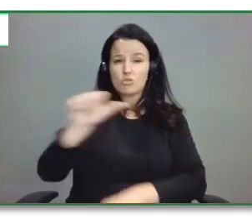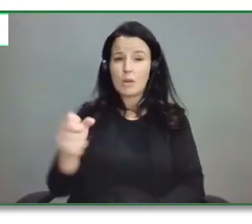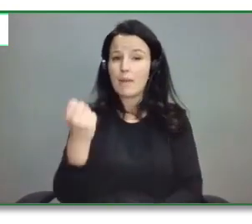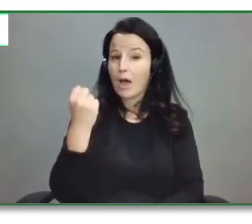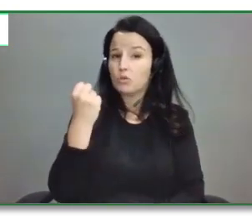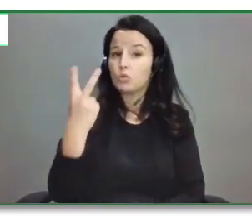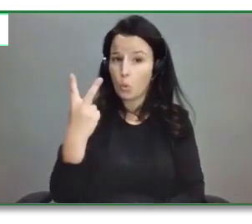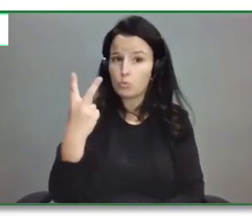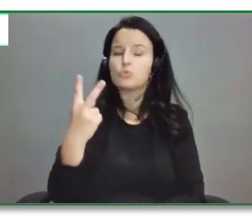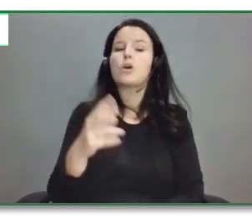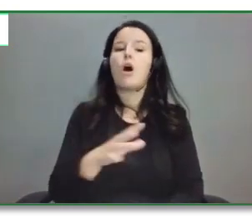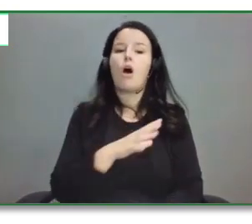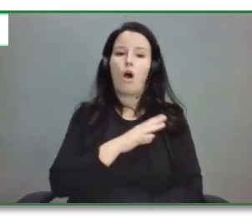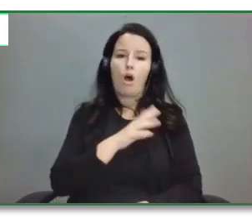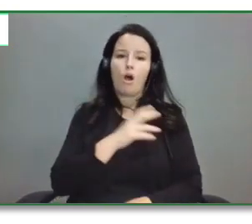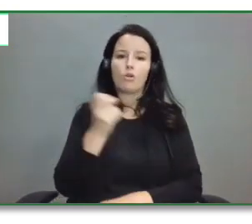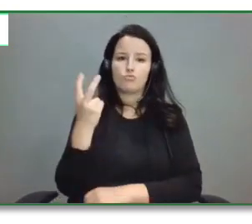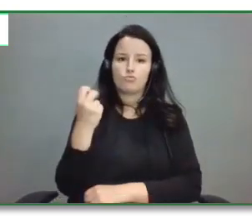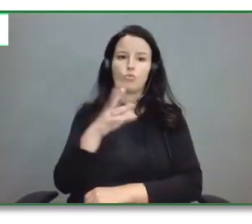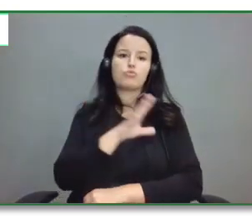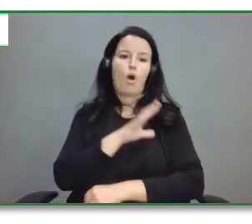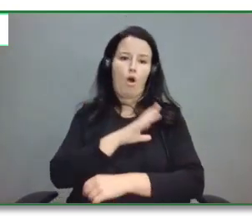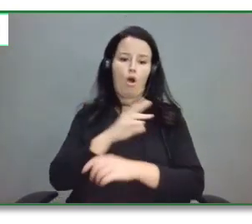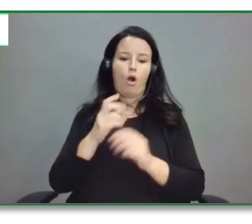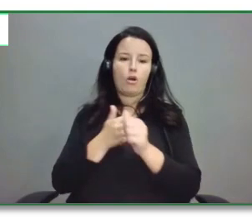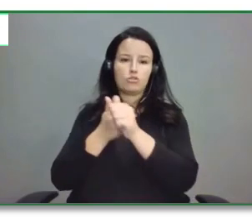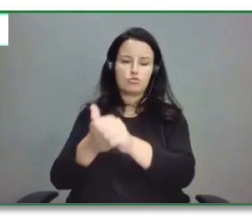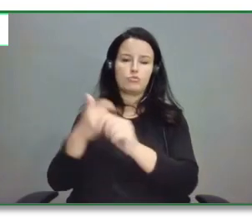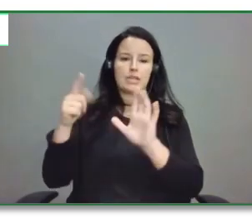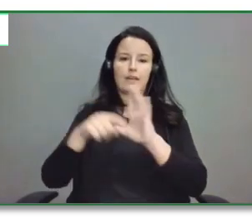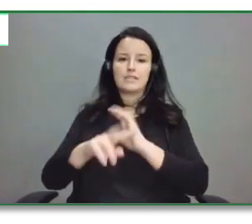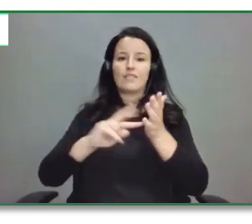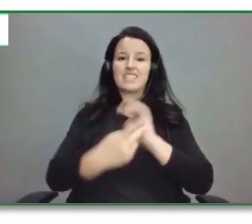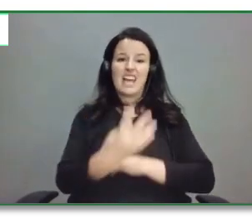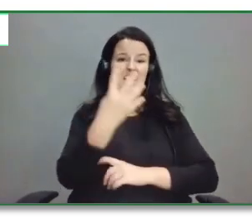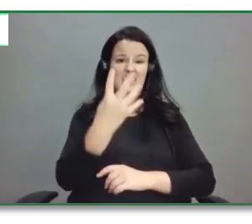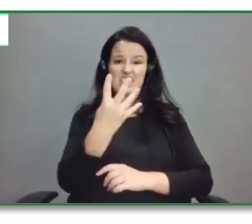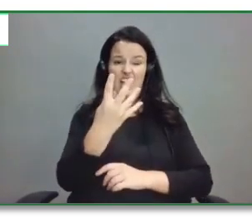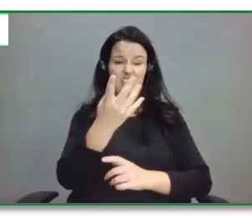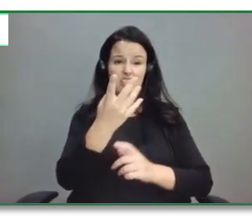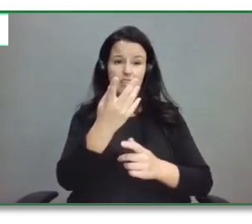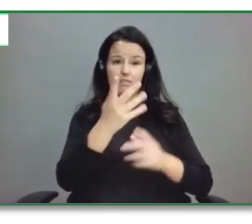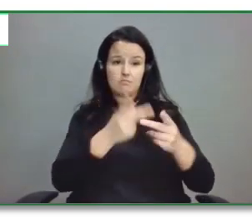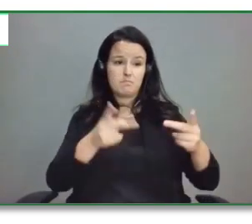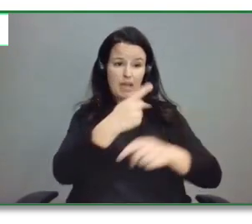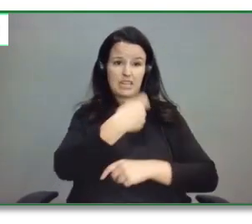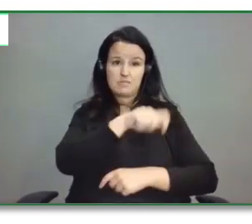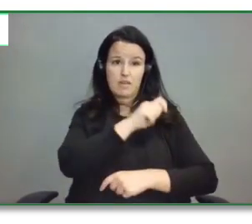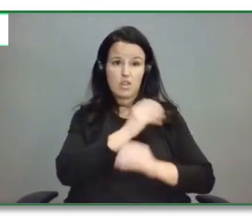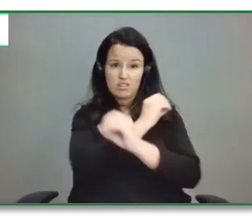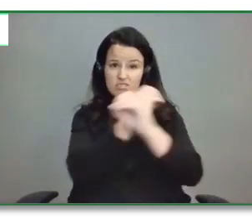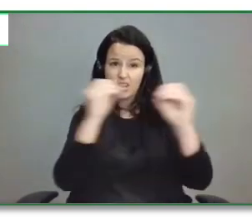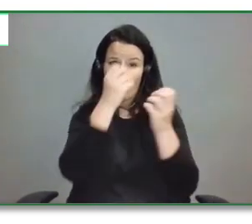comme le montre le graphique quatre espagnoles ont fourni aucune information